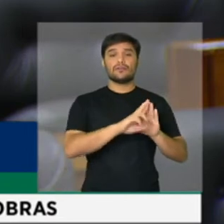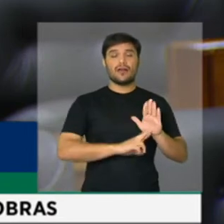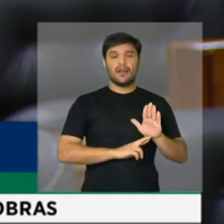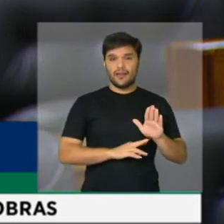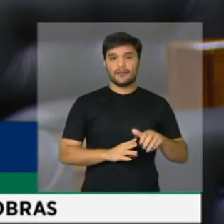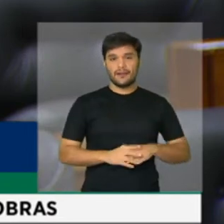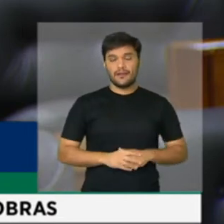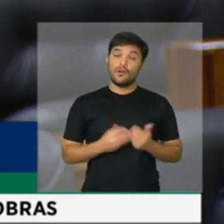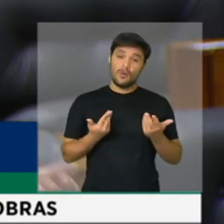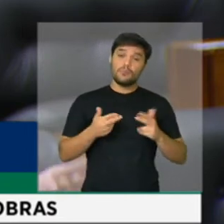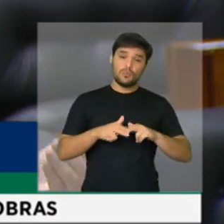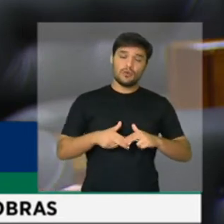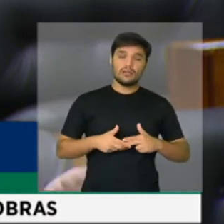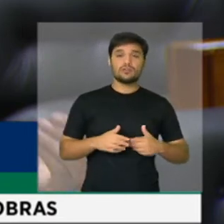VOTAÇÃO ARTIGO POR ARTIGO EMBORA TENHA DEIXADO DE SER